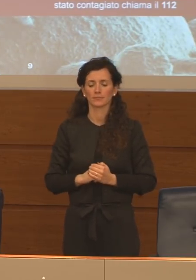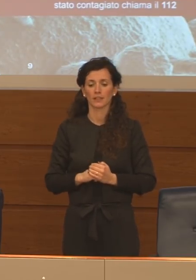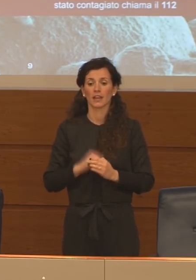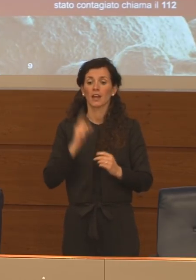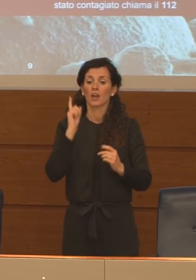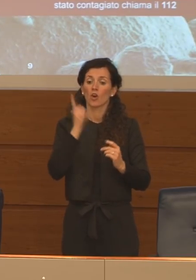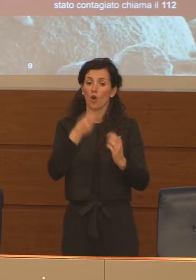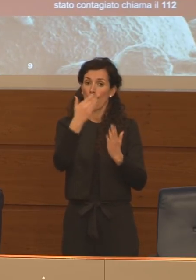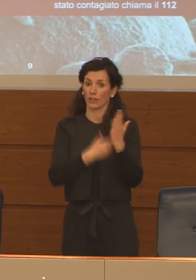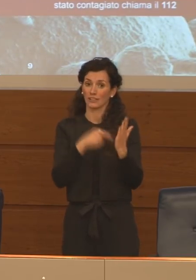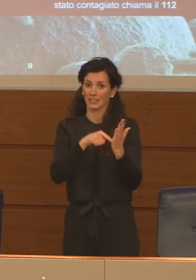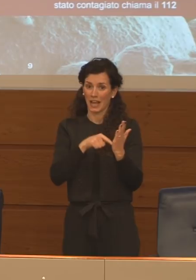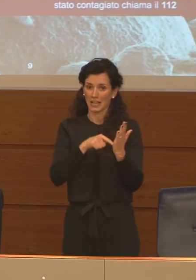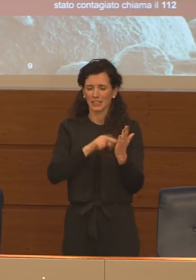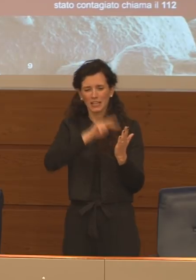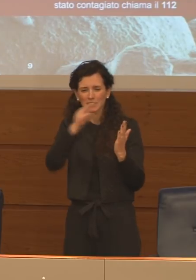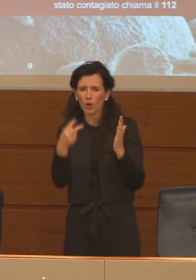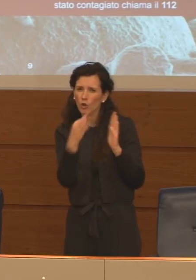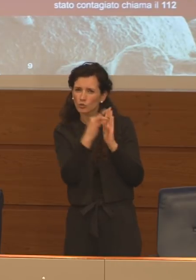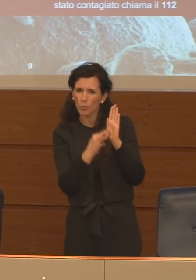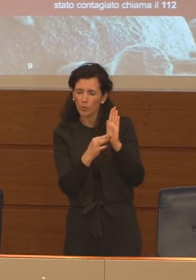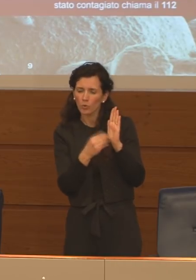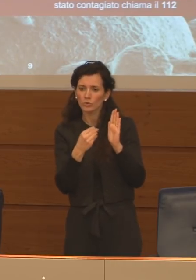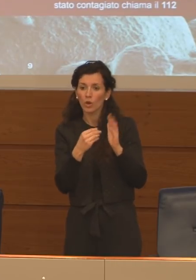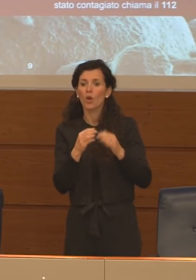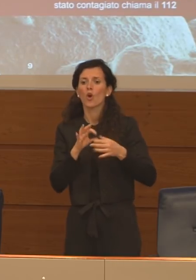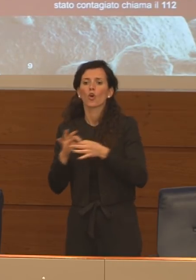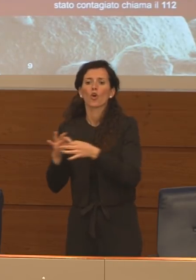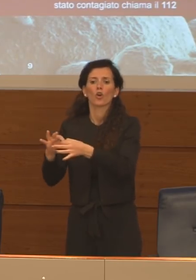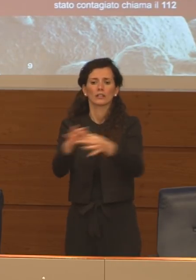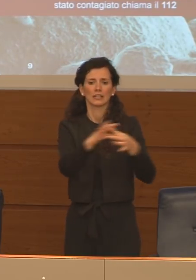prevede anche il coordinamento della sorveglianza microbiologica